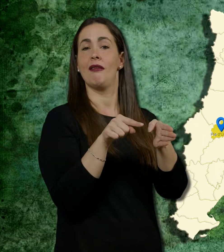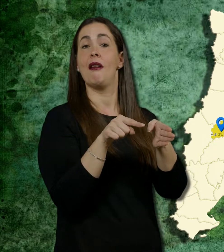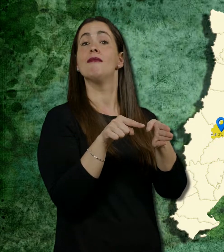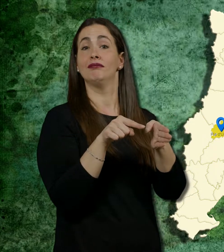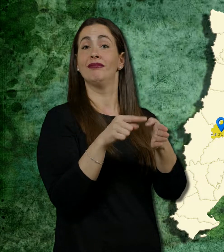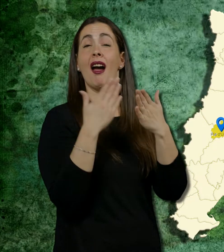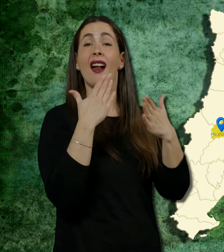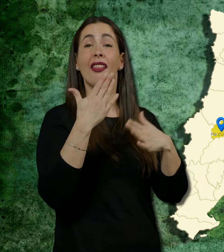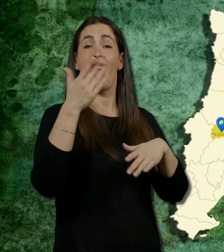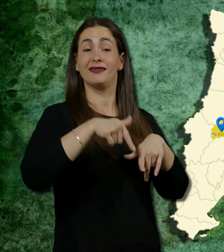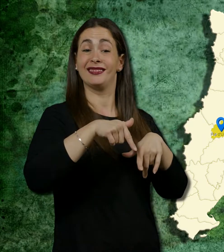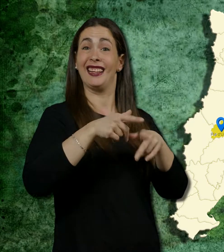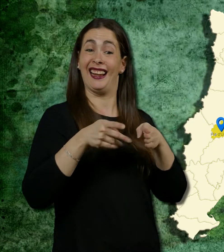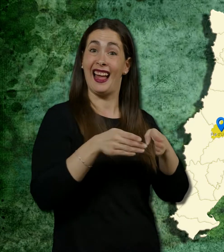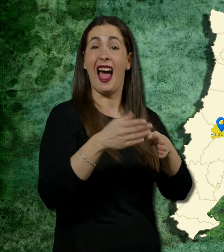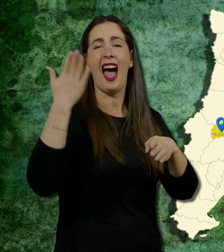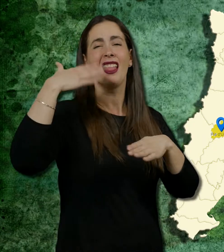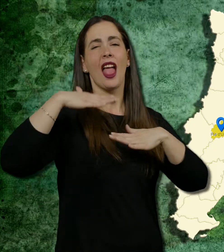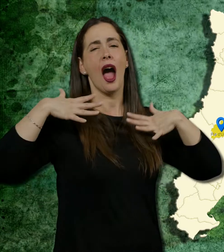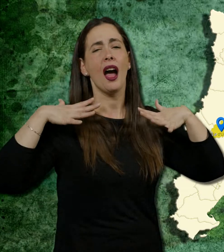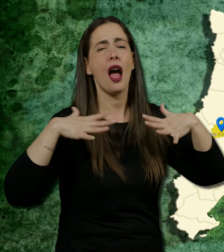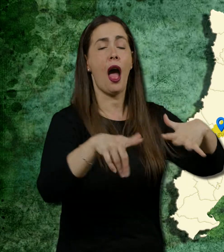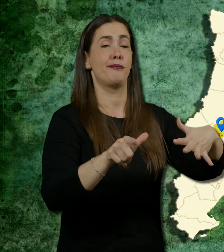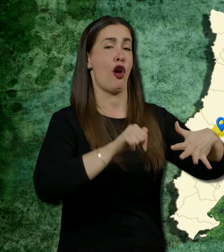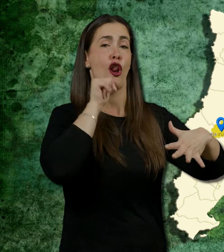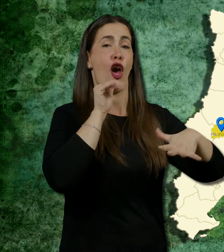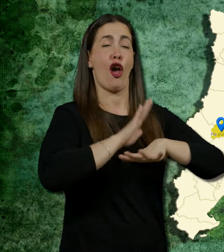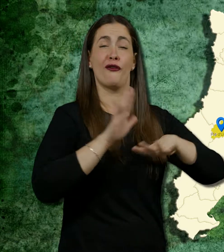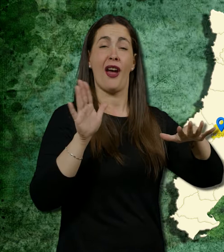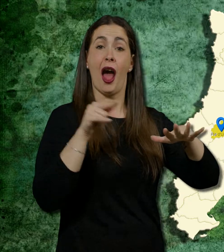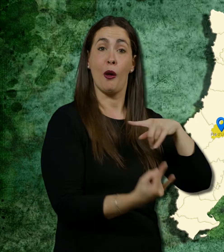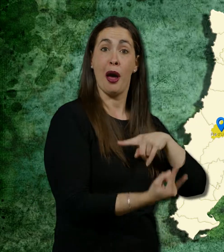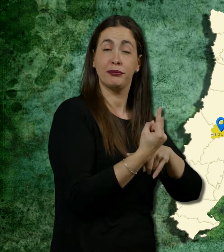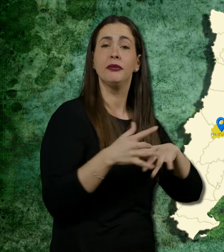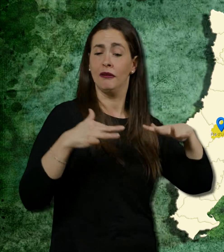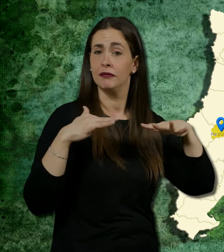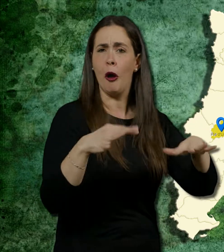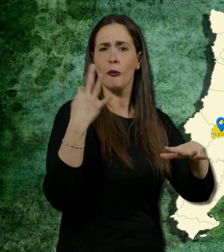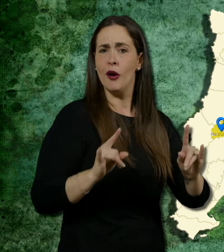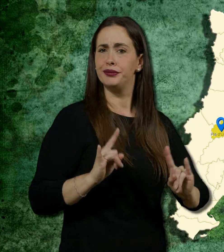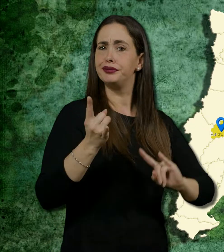que va convertir una plana àrida en una terra fèrtil.